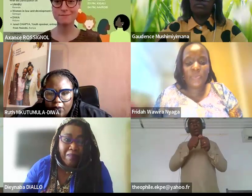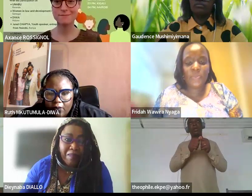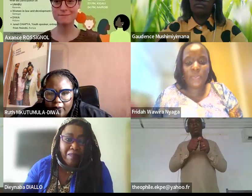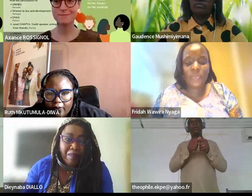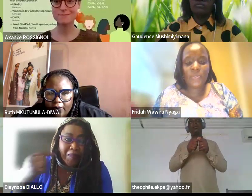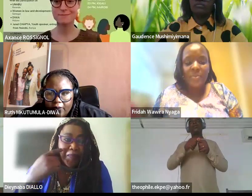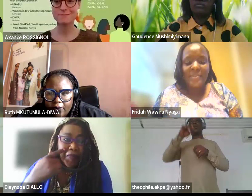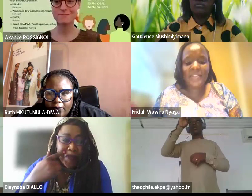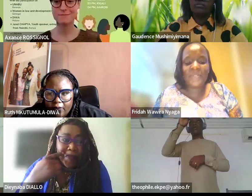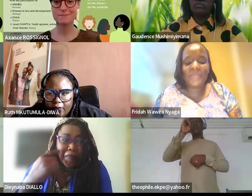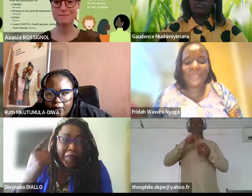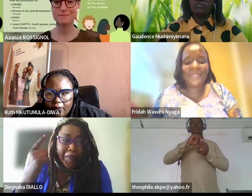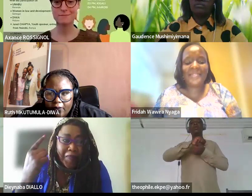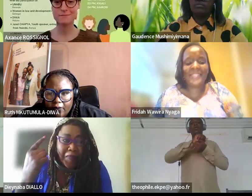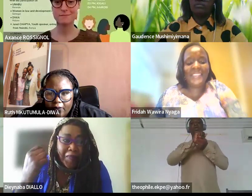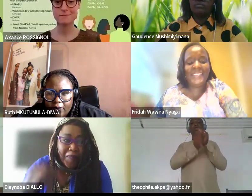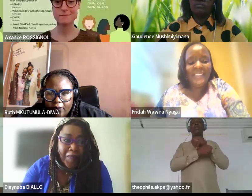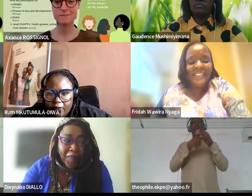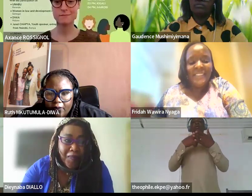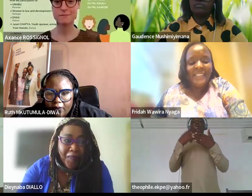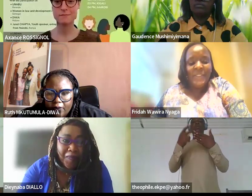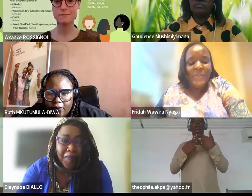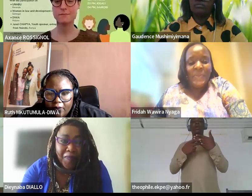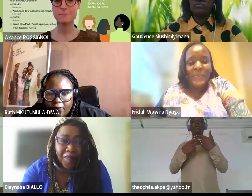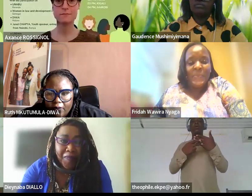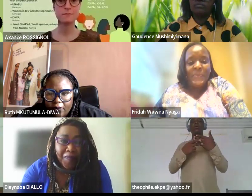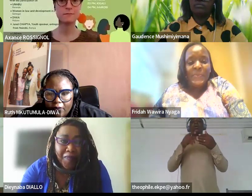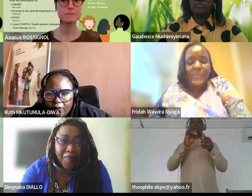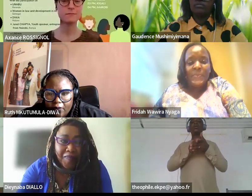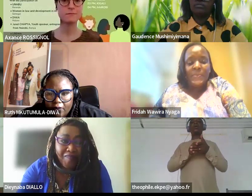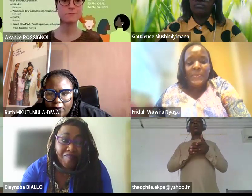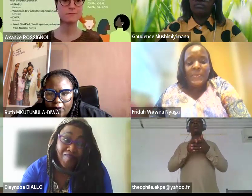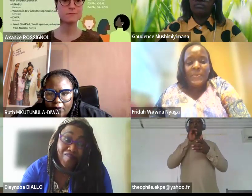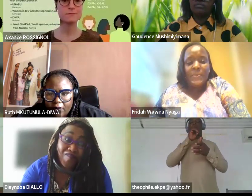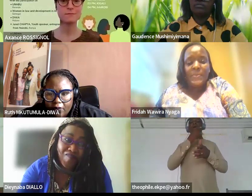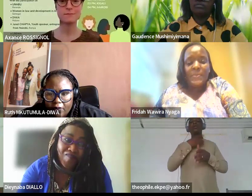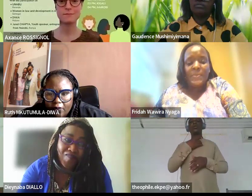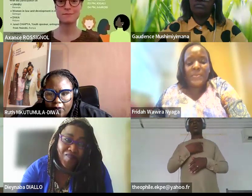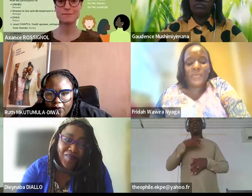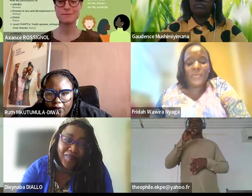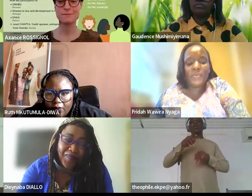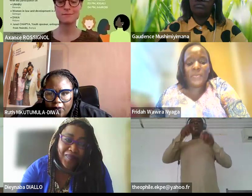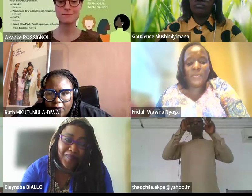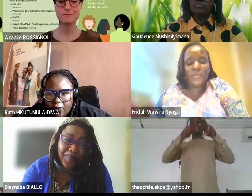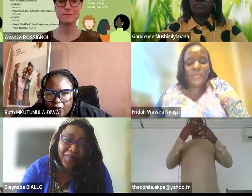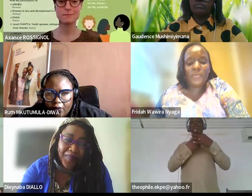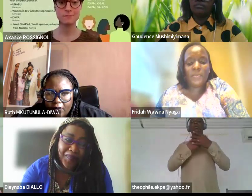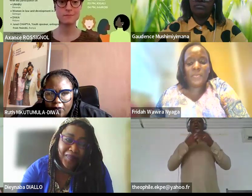changement de paradigme et ce ne serait pas souhaitable que les personnes handicapées ne puissent pas accéder dans